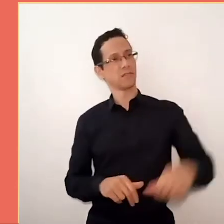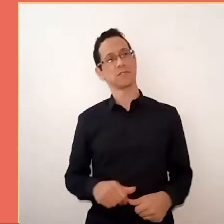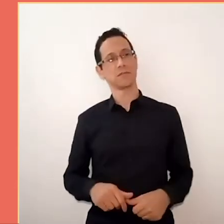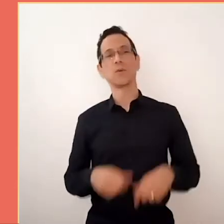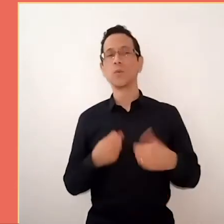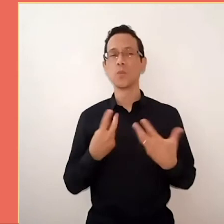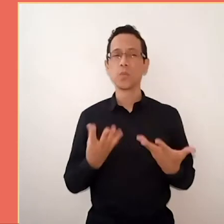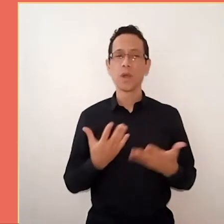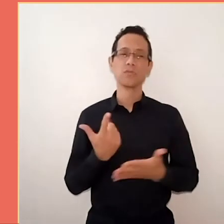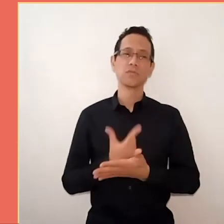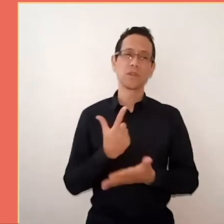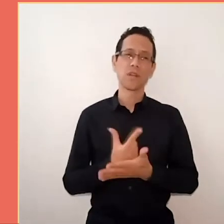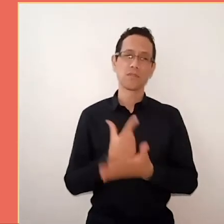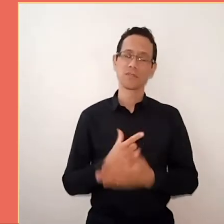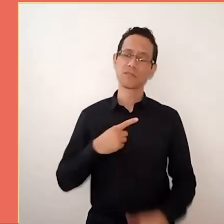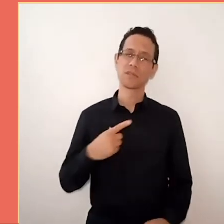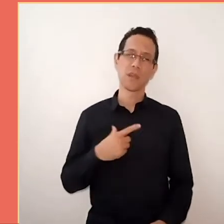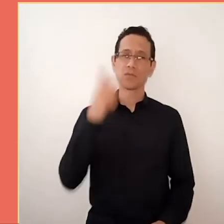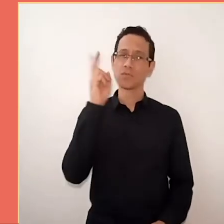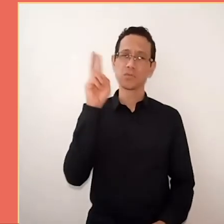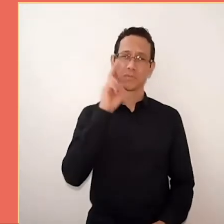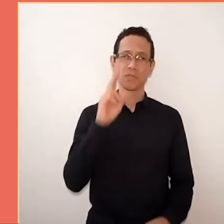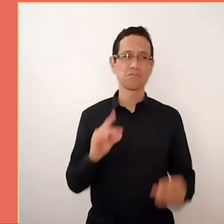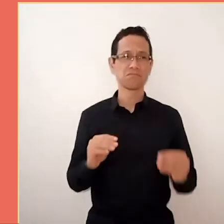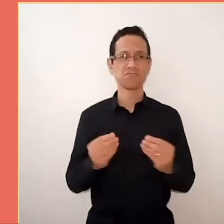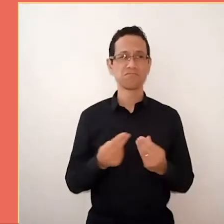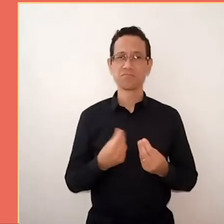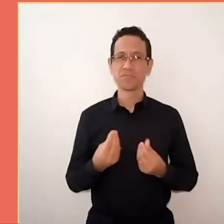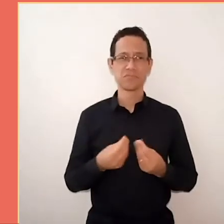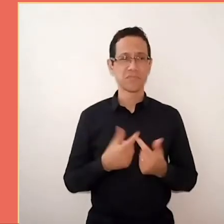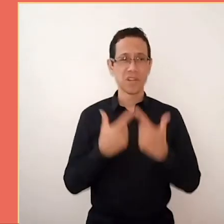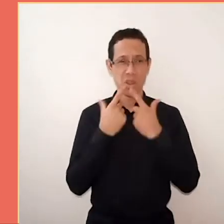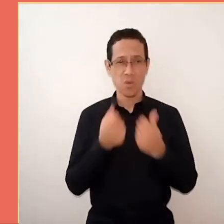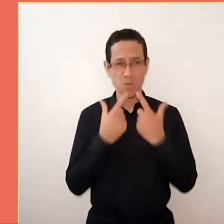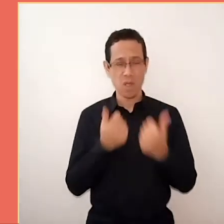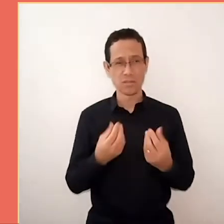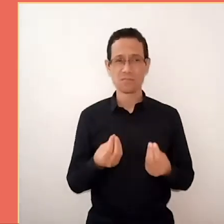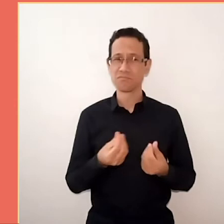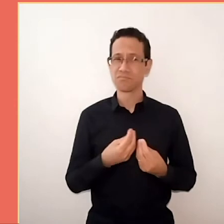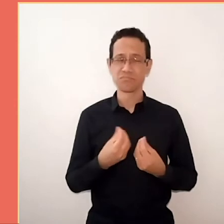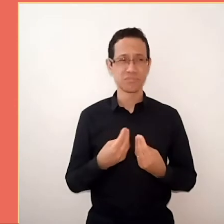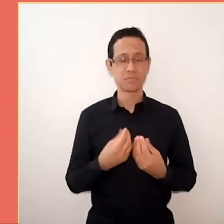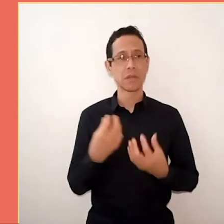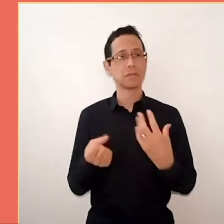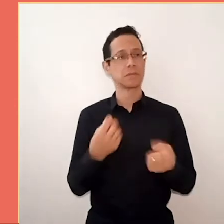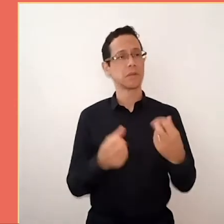histórias pífias, linguagem pífia, sobre aceitação do diferente.